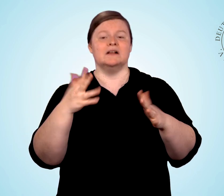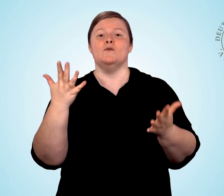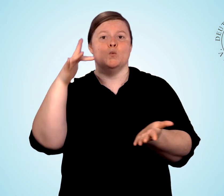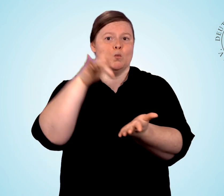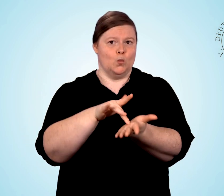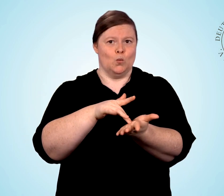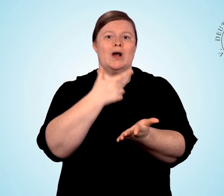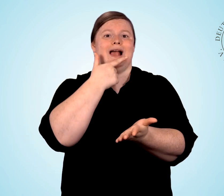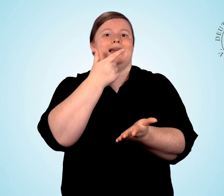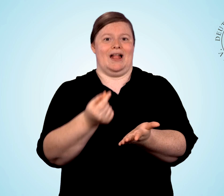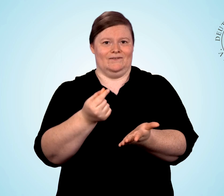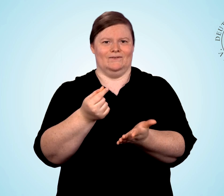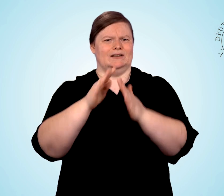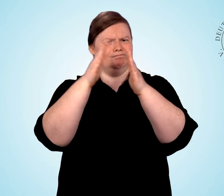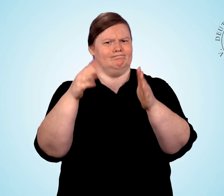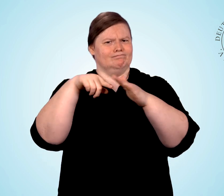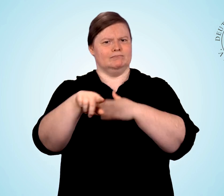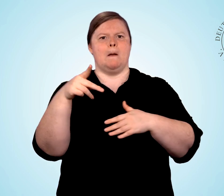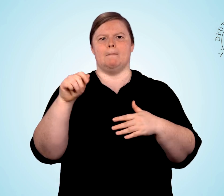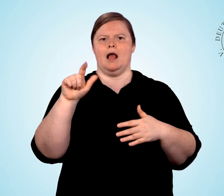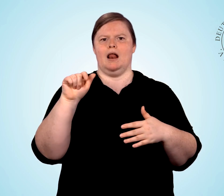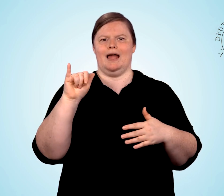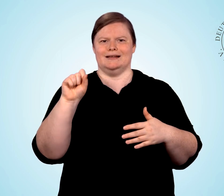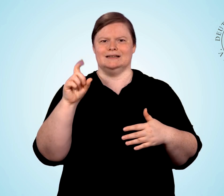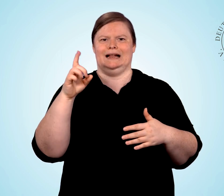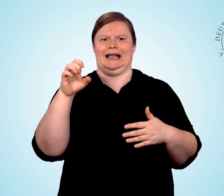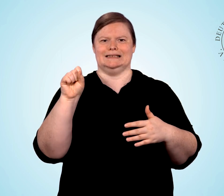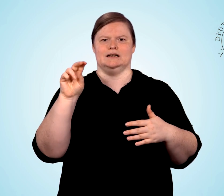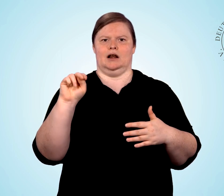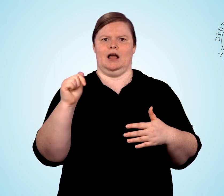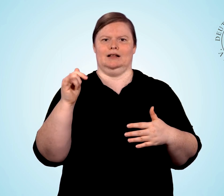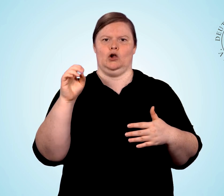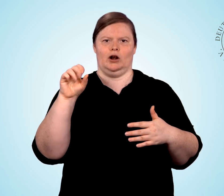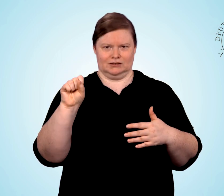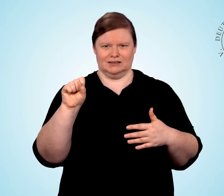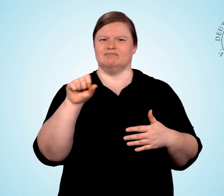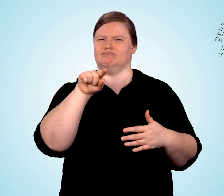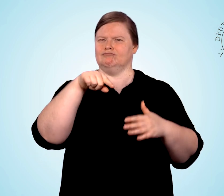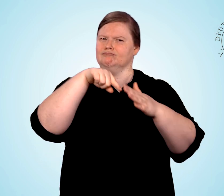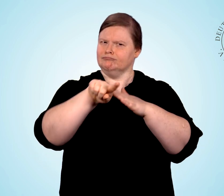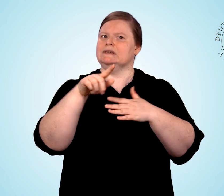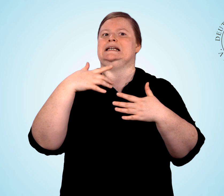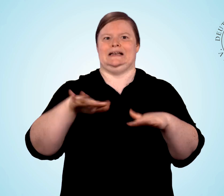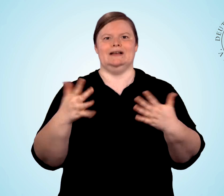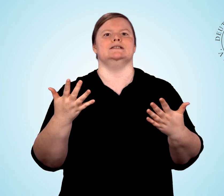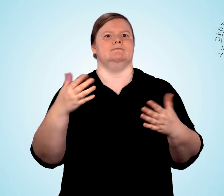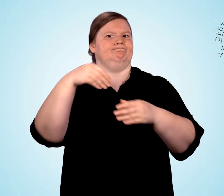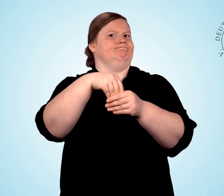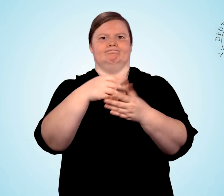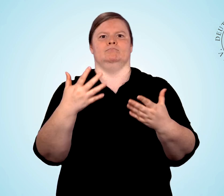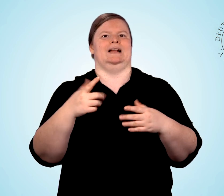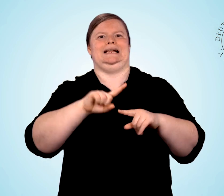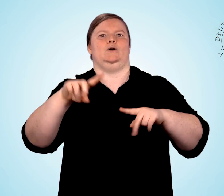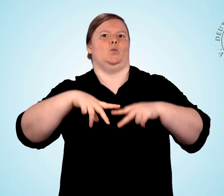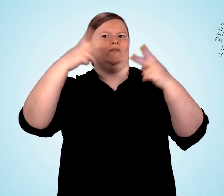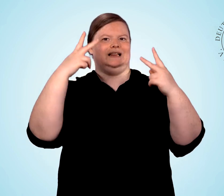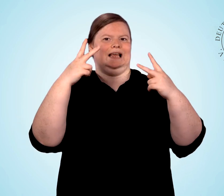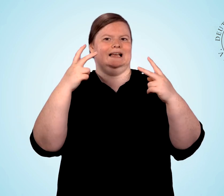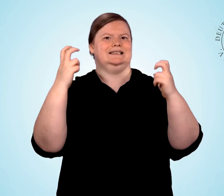an der nicht öffentlichen Sitzung im Palais des Nations in Genf teilgenommen